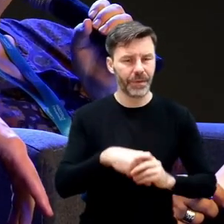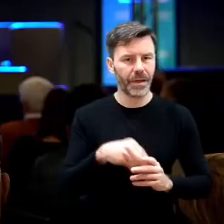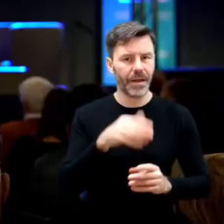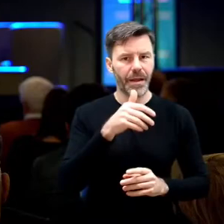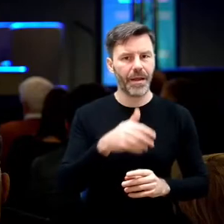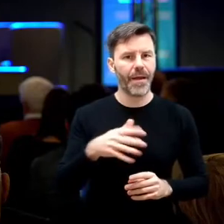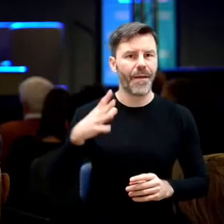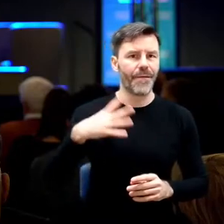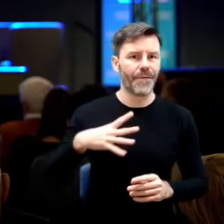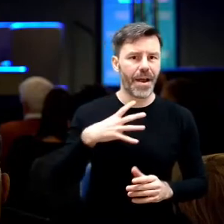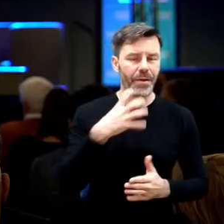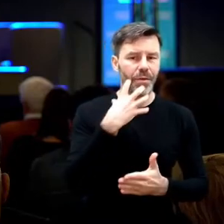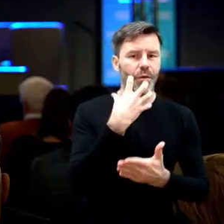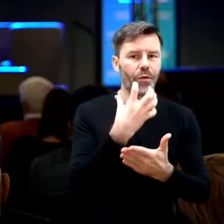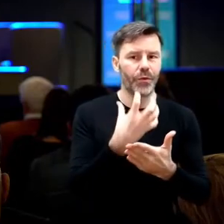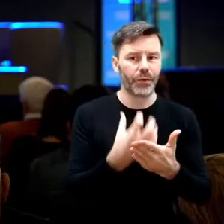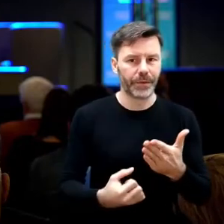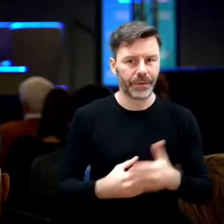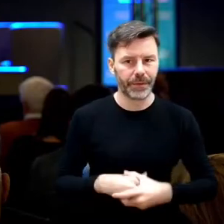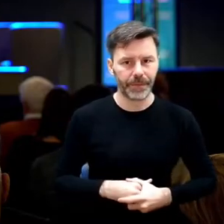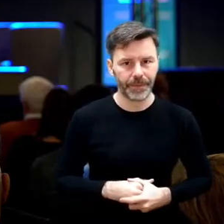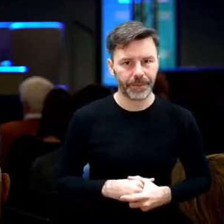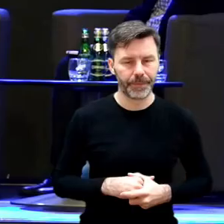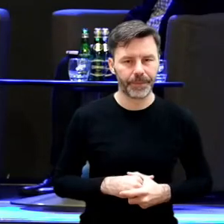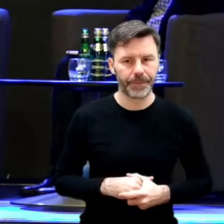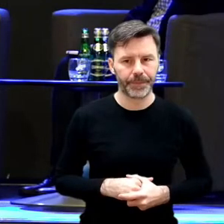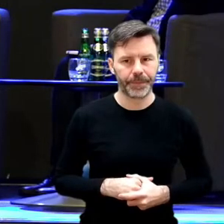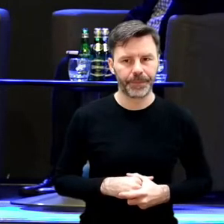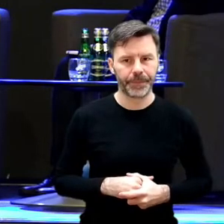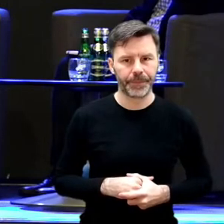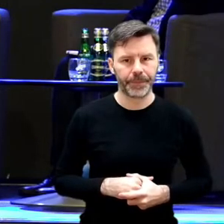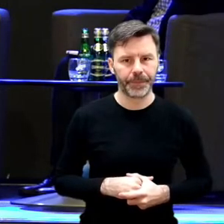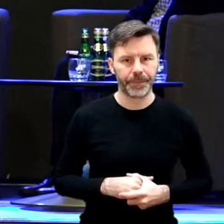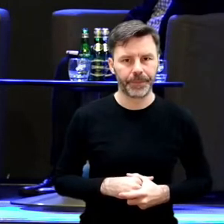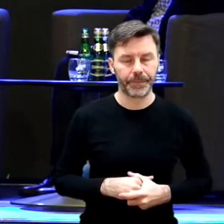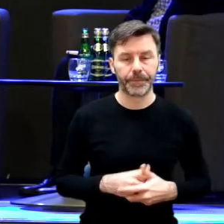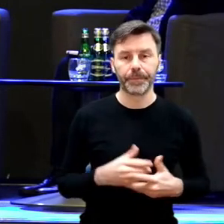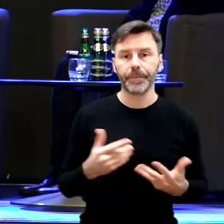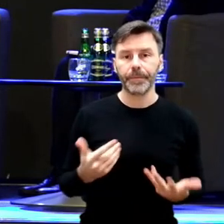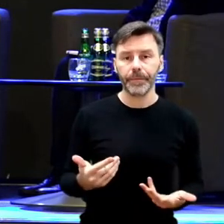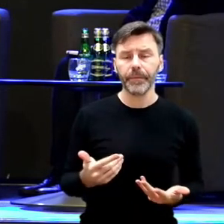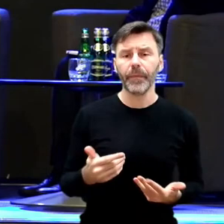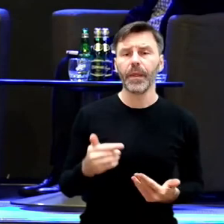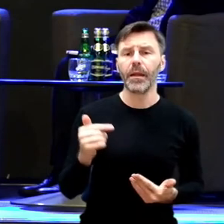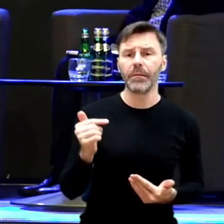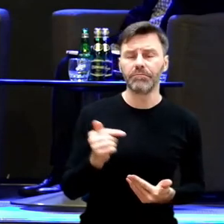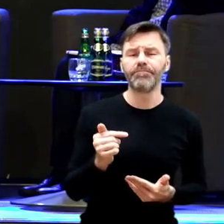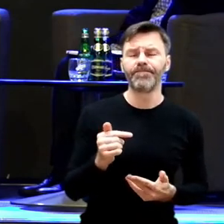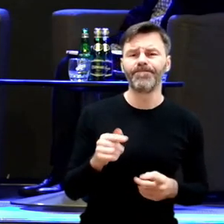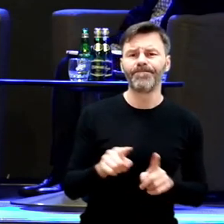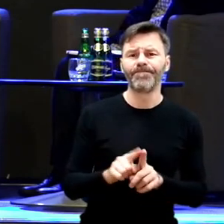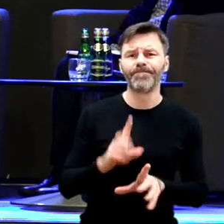W zakresie podmiotowym należy brać, adresować politykę mieszkaniową